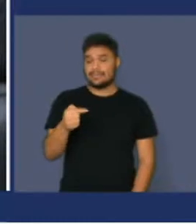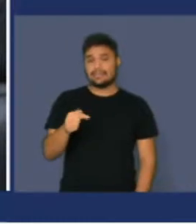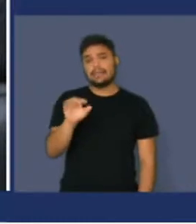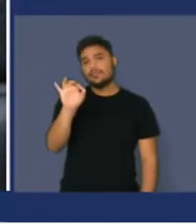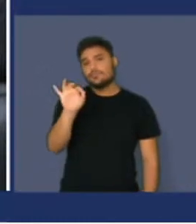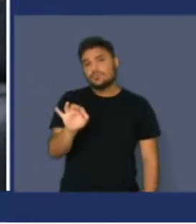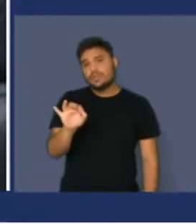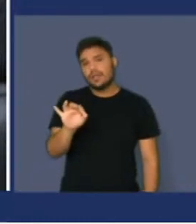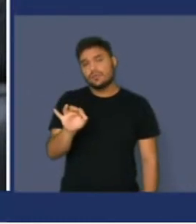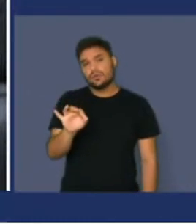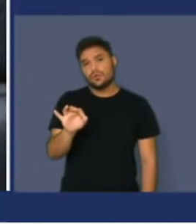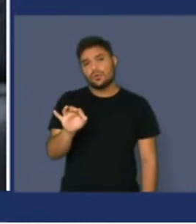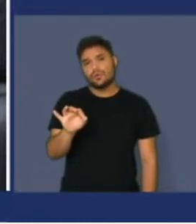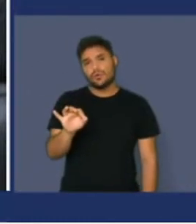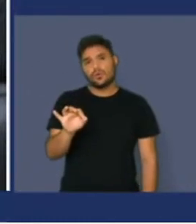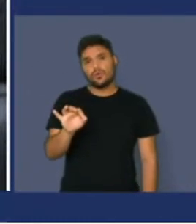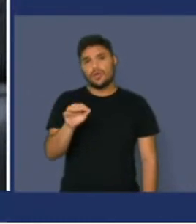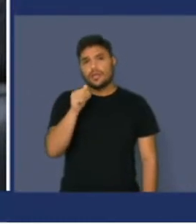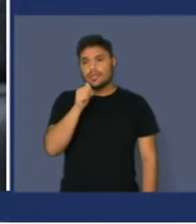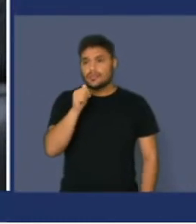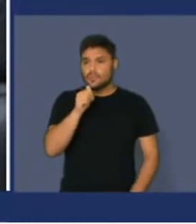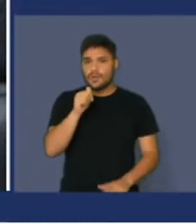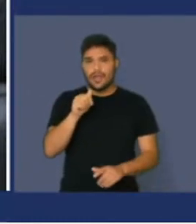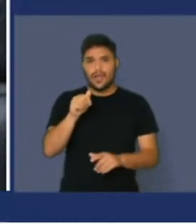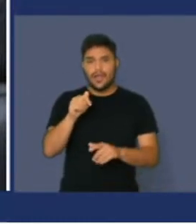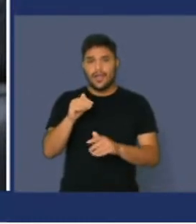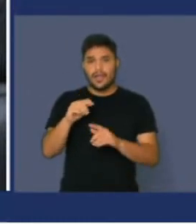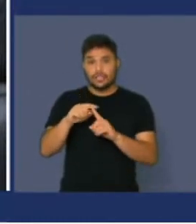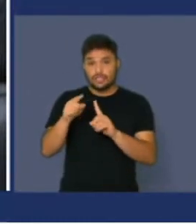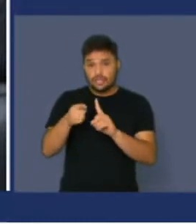DADOS, 77% DAS MORTES DE GESTANTES E DE PUÉRPERAS POR COVID-19 ACONTECERAM NO